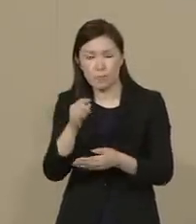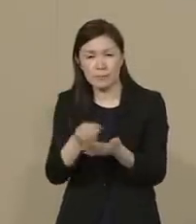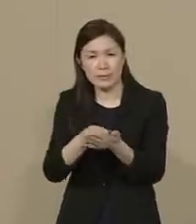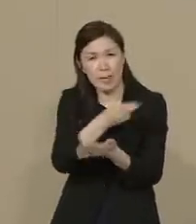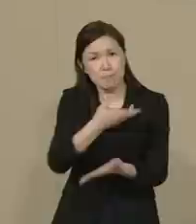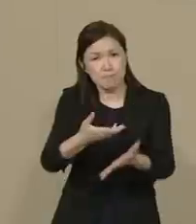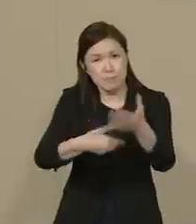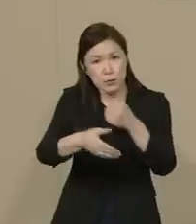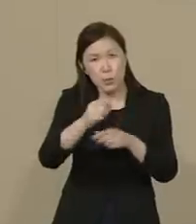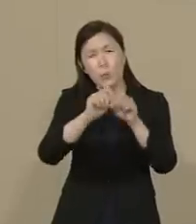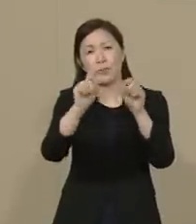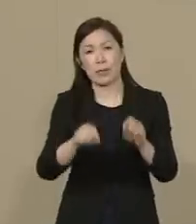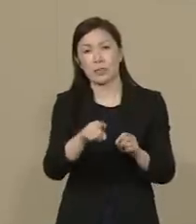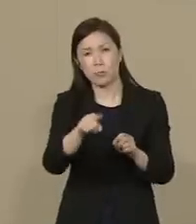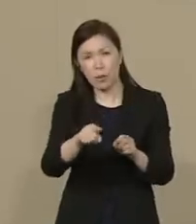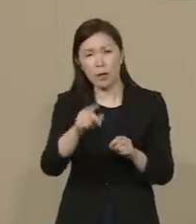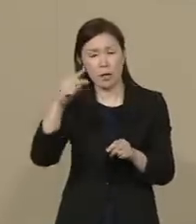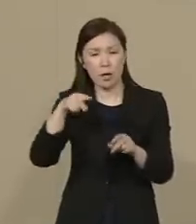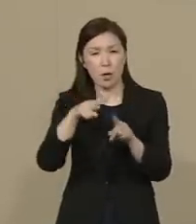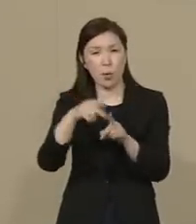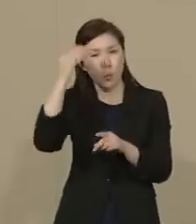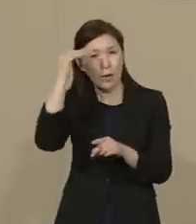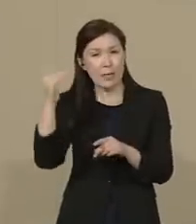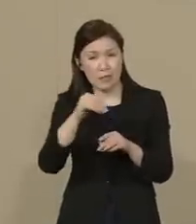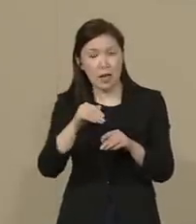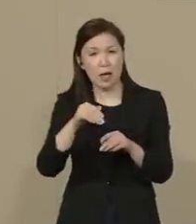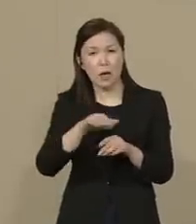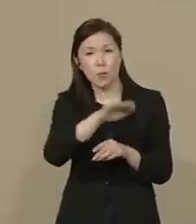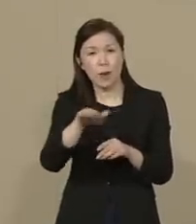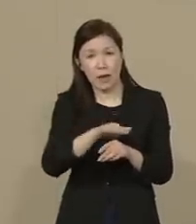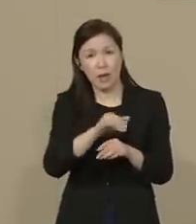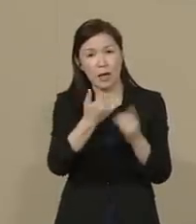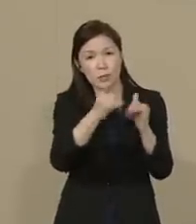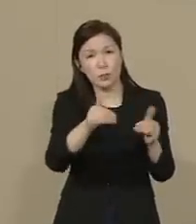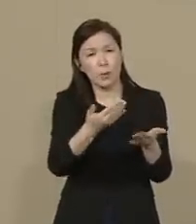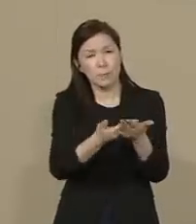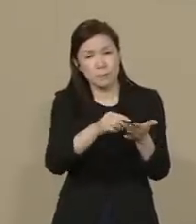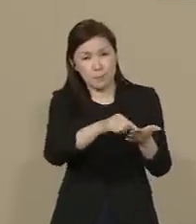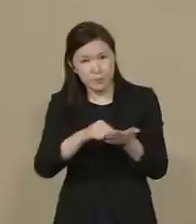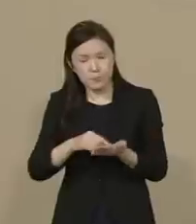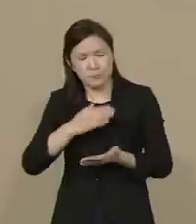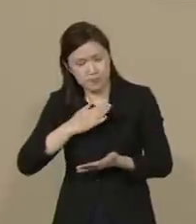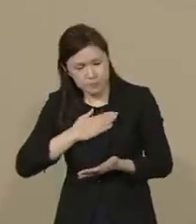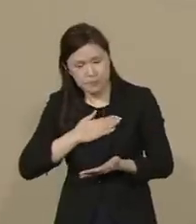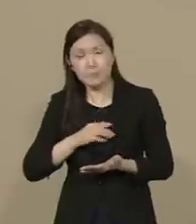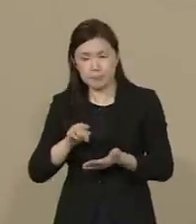小笠原村の人々の切実な声を 受けて実現させたものです